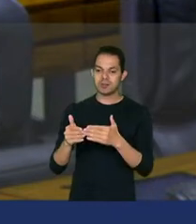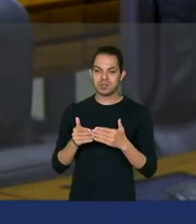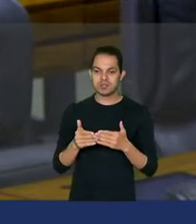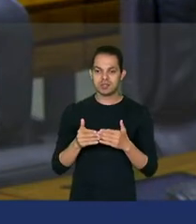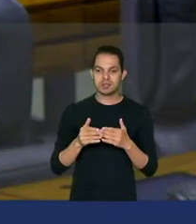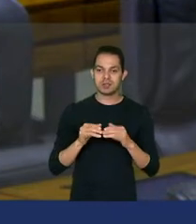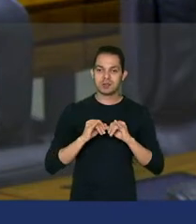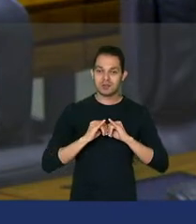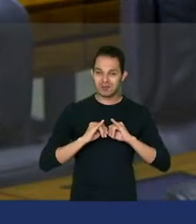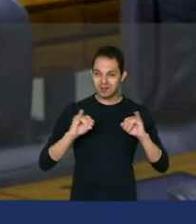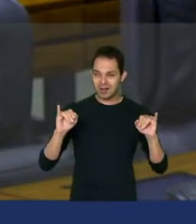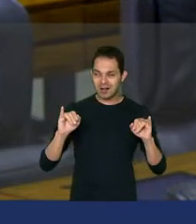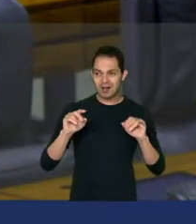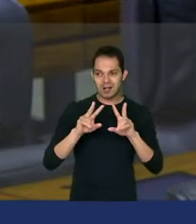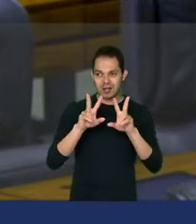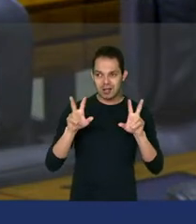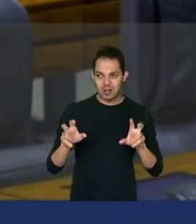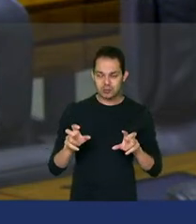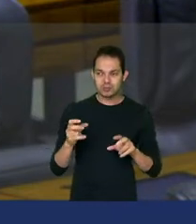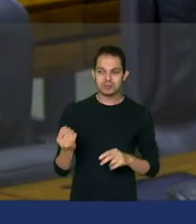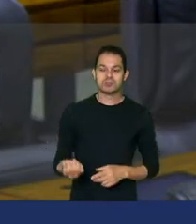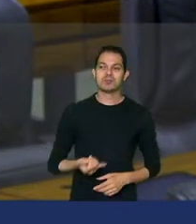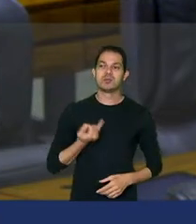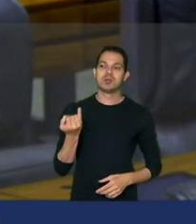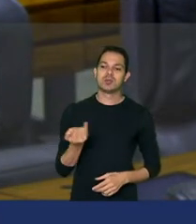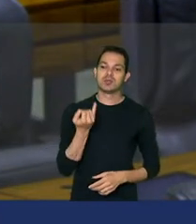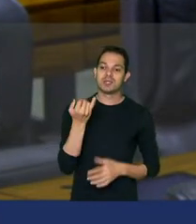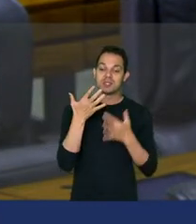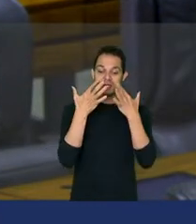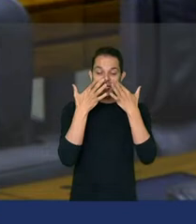RECURSO PARA A CCJ, E SÓ REGISTRO UMA QUESTÃO PONTUALMENTE QUE EU ACHO QUE